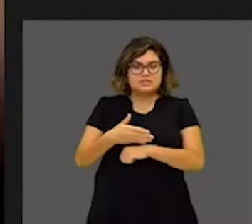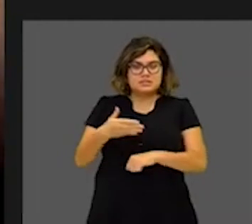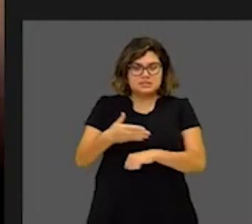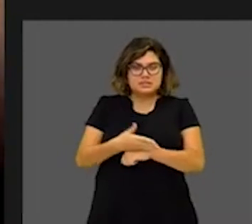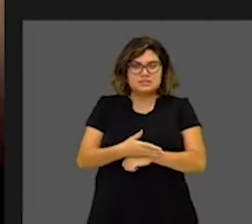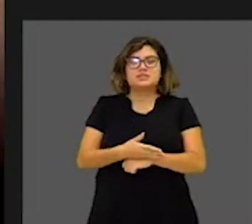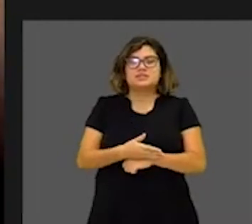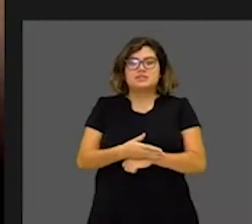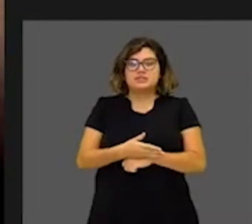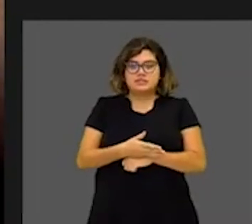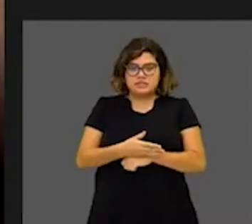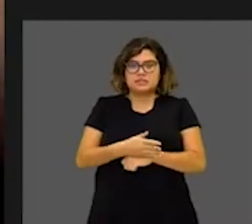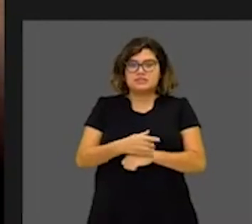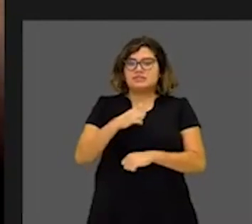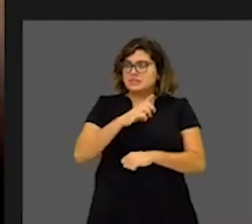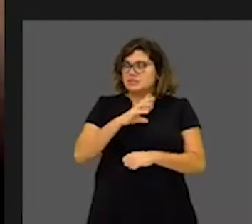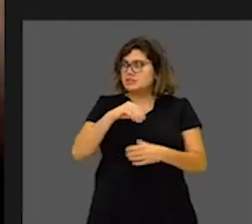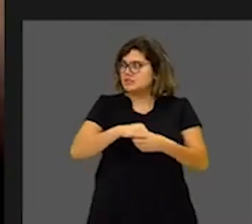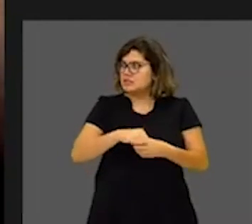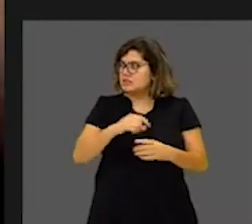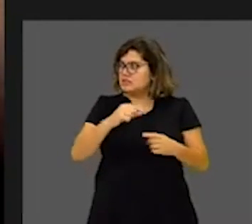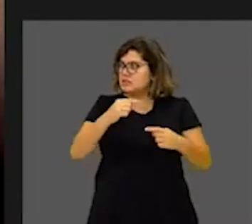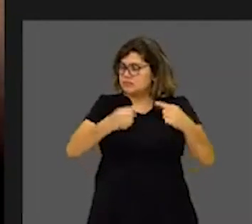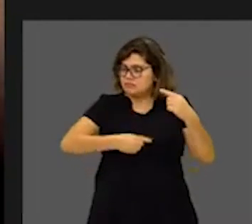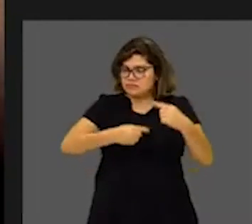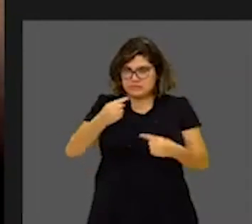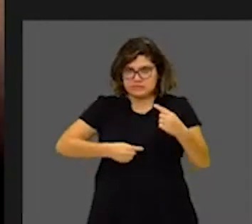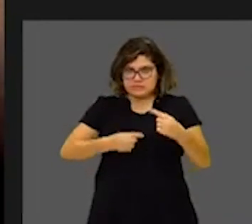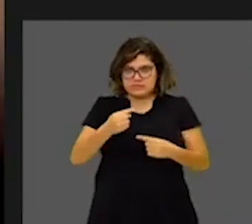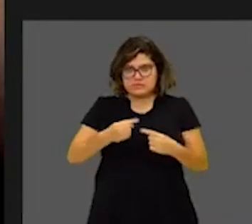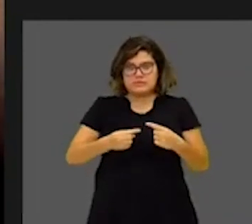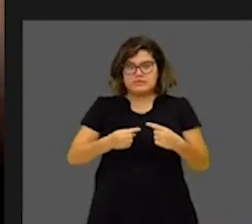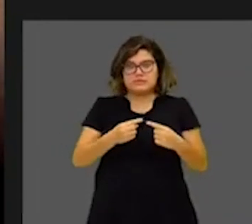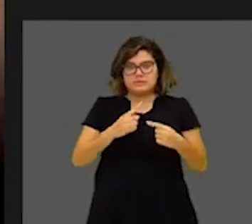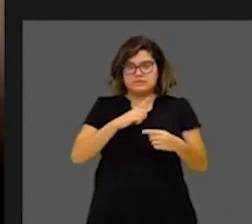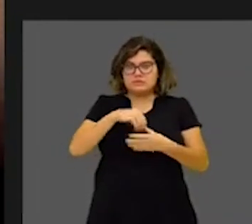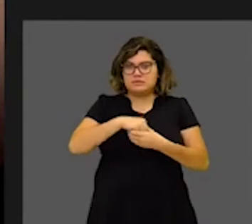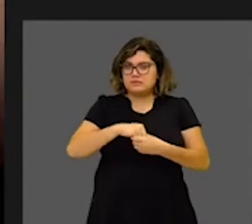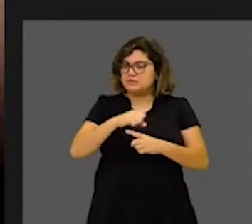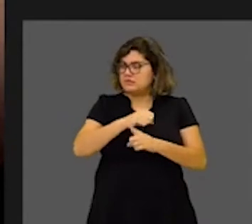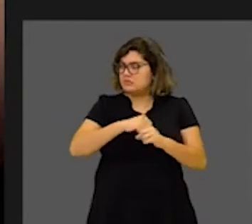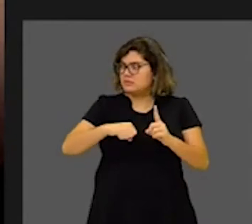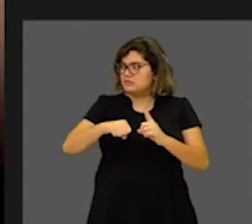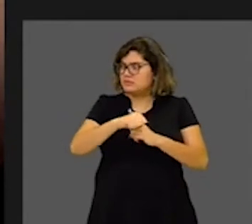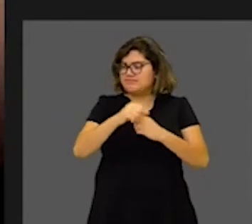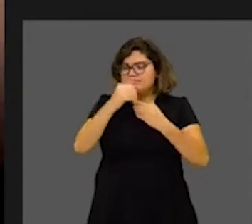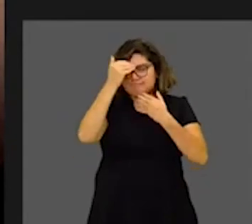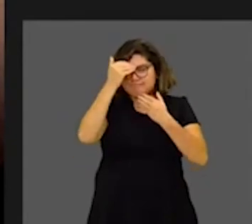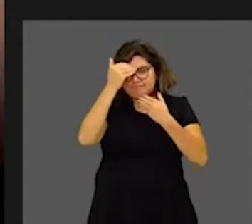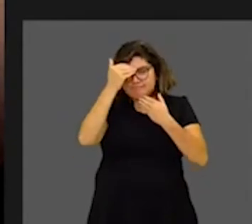do partido entre a classe política e é É verdade é eu agradeço muito a atenção espero ter colaborado